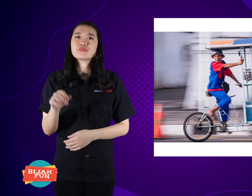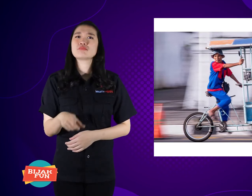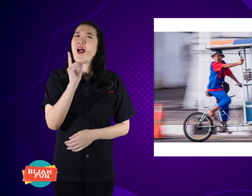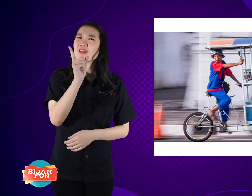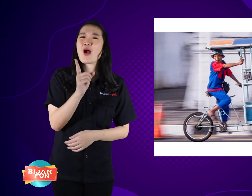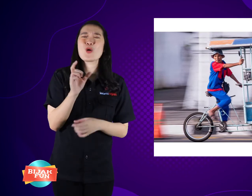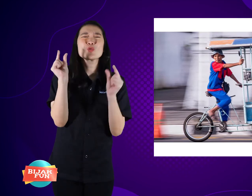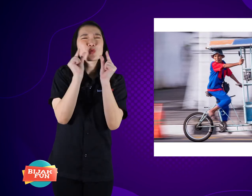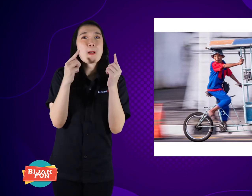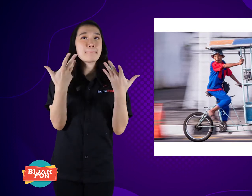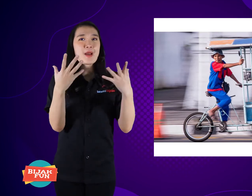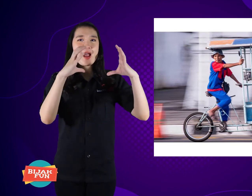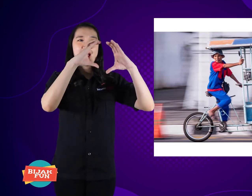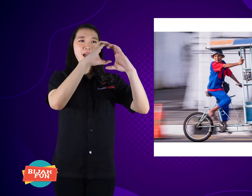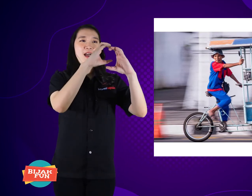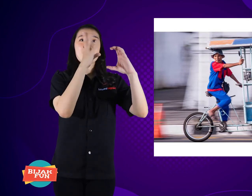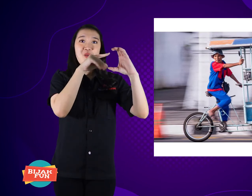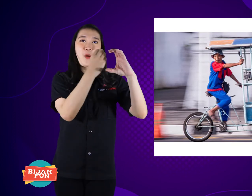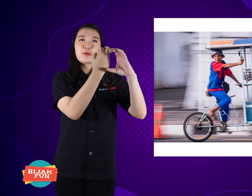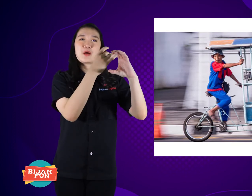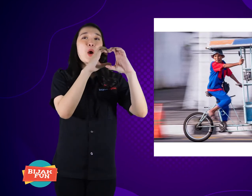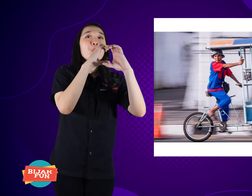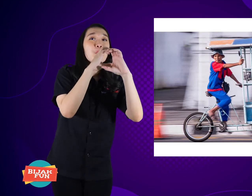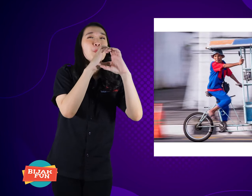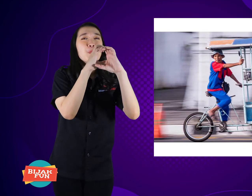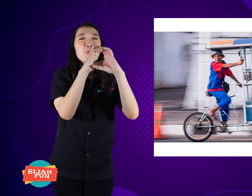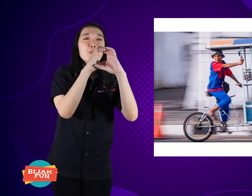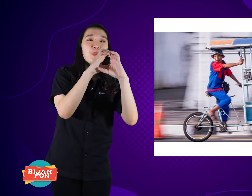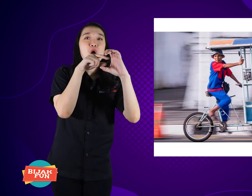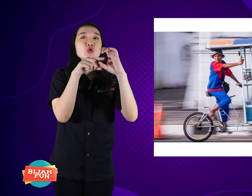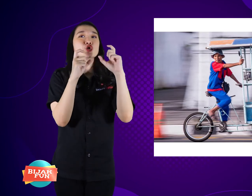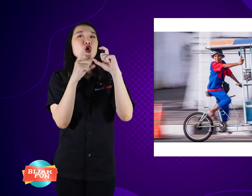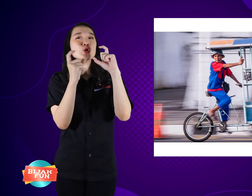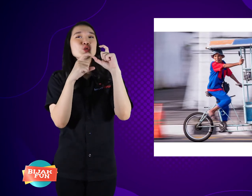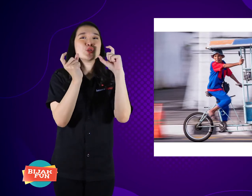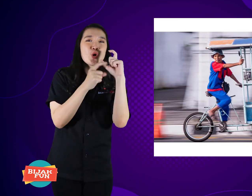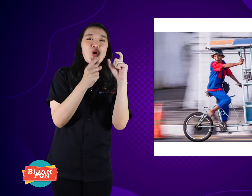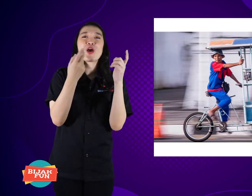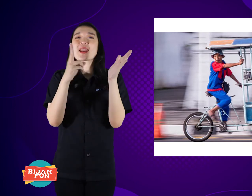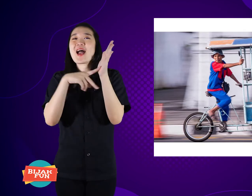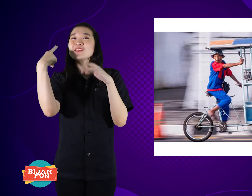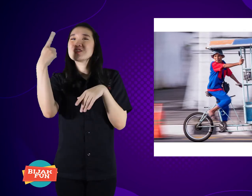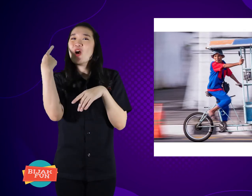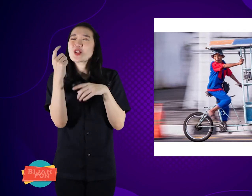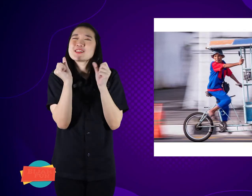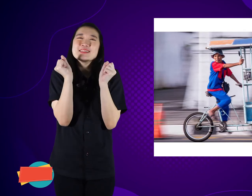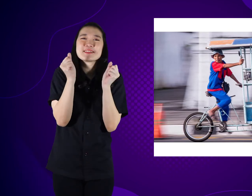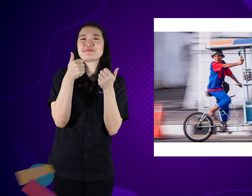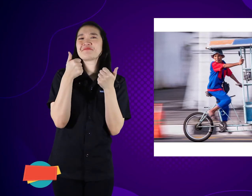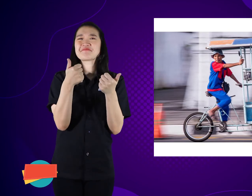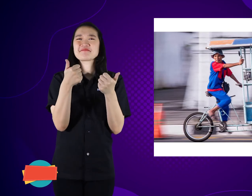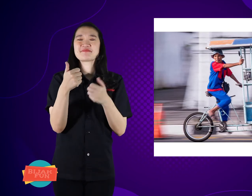melalui toa kecil, jingle khas susu segar nasional dibunyikan buat memanggil pembeli.